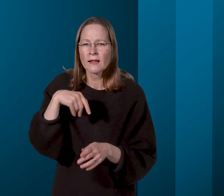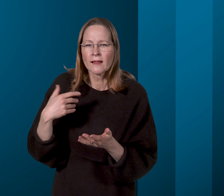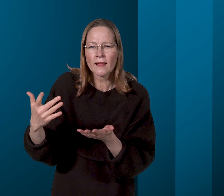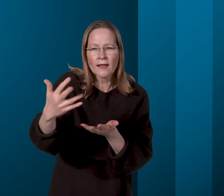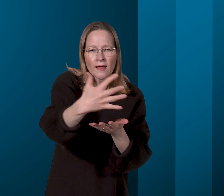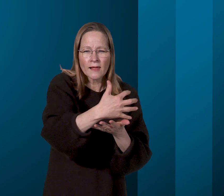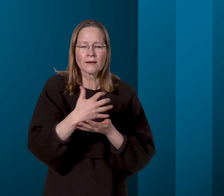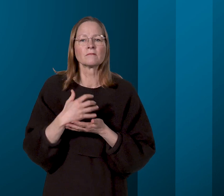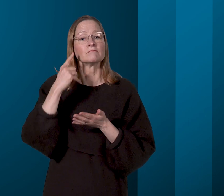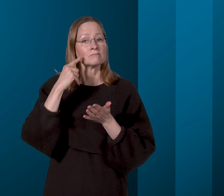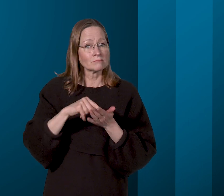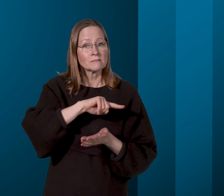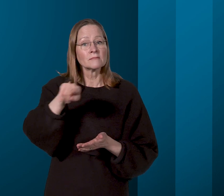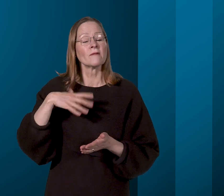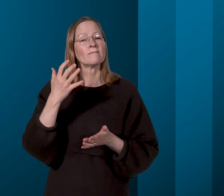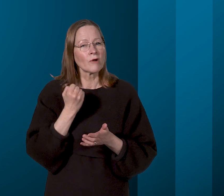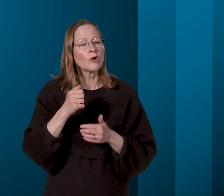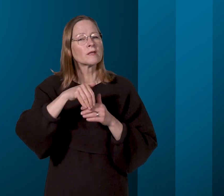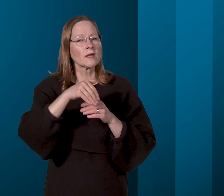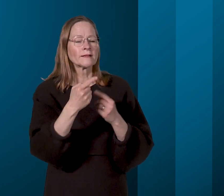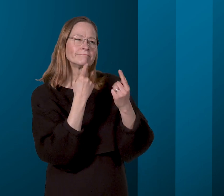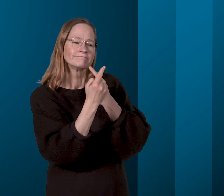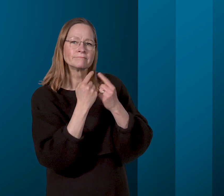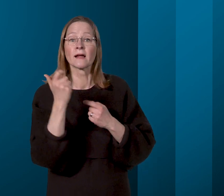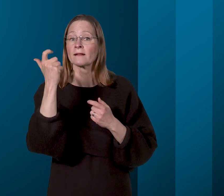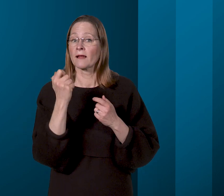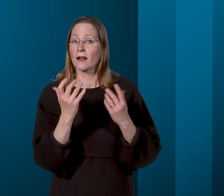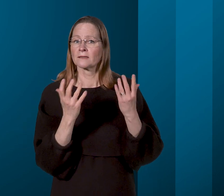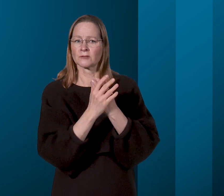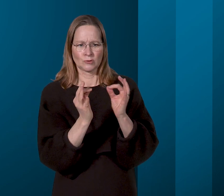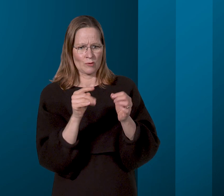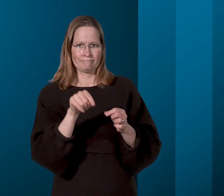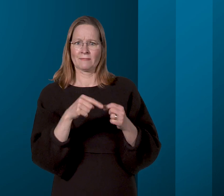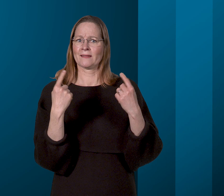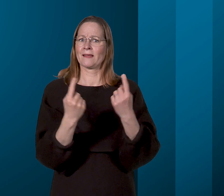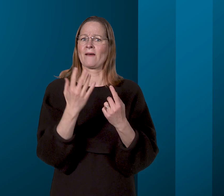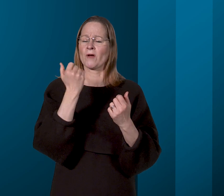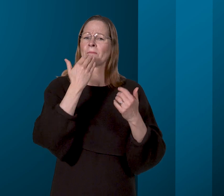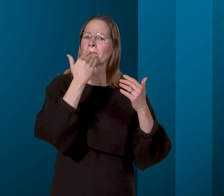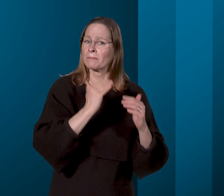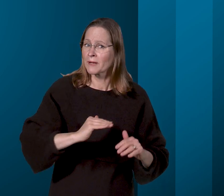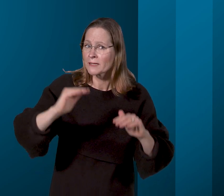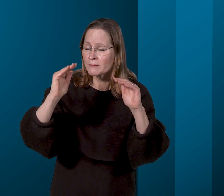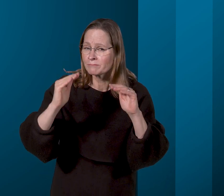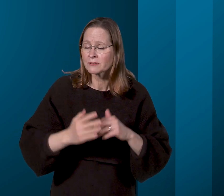jotta voimme jatkaa keskusteluja Kelan kanssa tilanteen parantamiseksi.